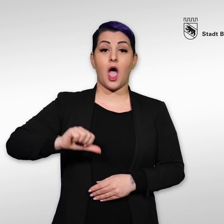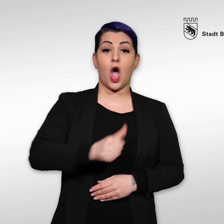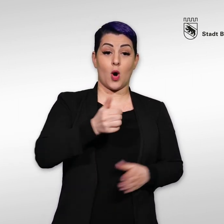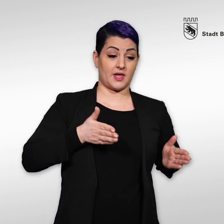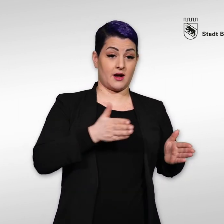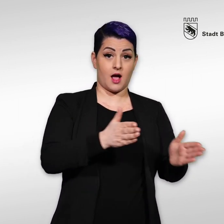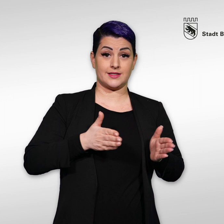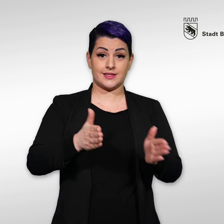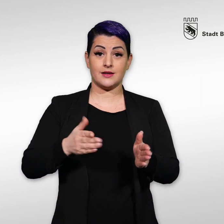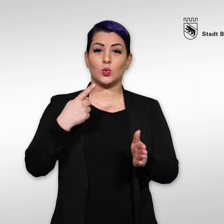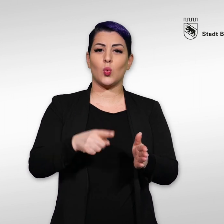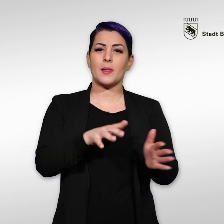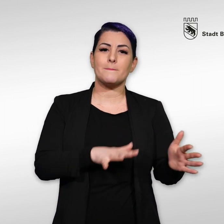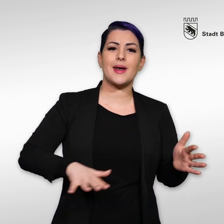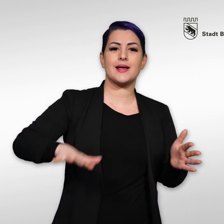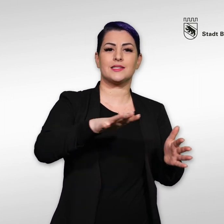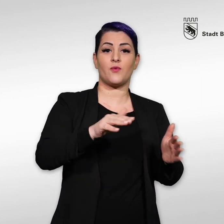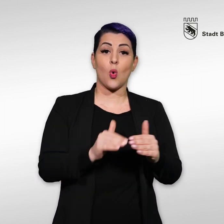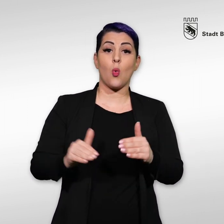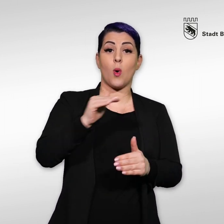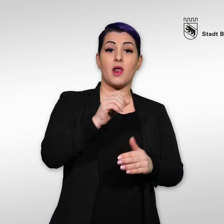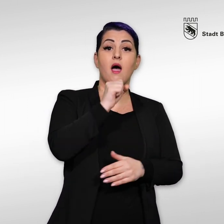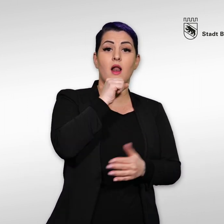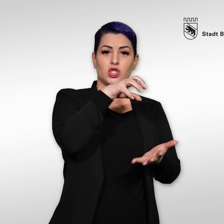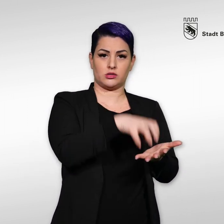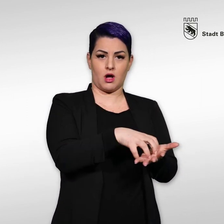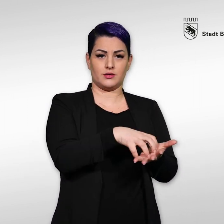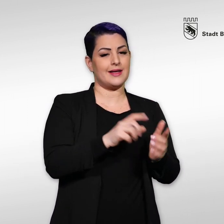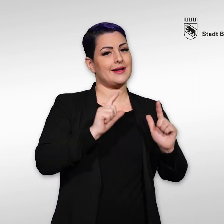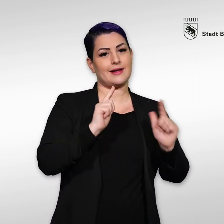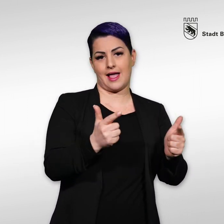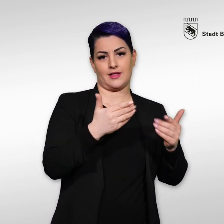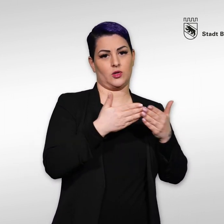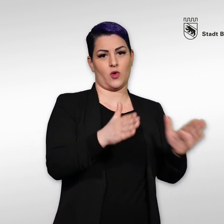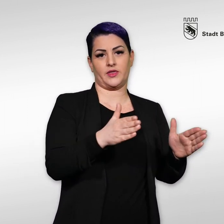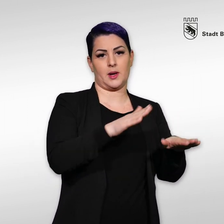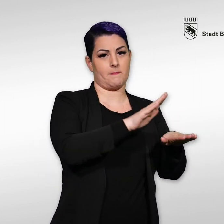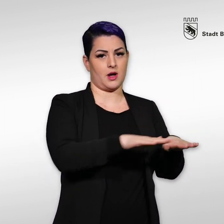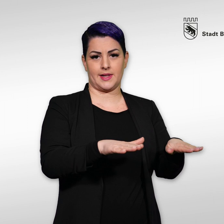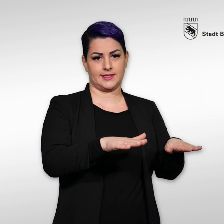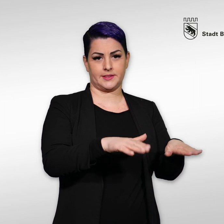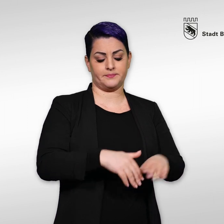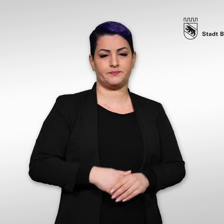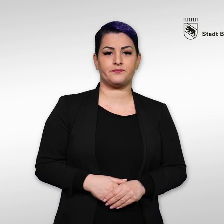In den Hauptgassen und auf den Plätzen in der Oberen Altstadt gibt es keine öffentlichen Parkplätze.